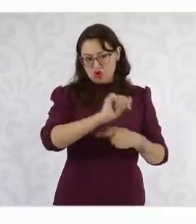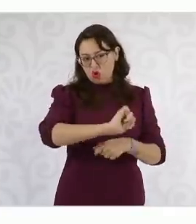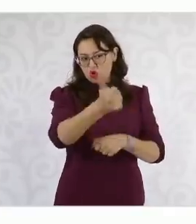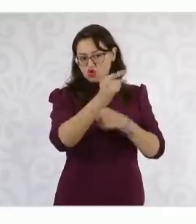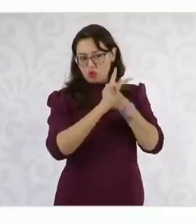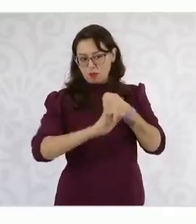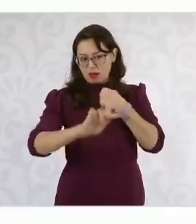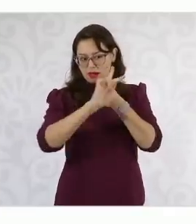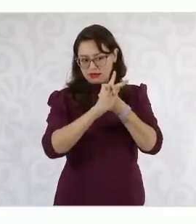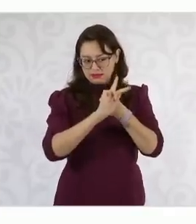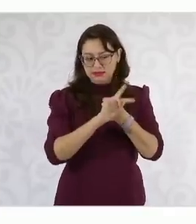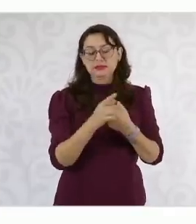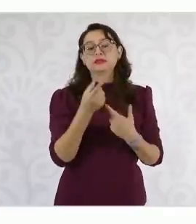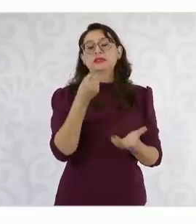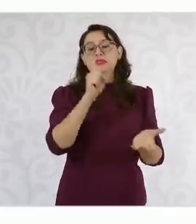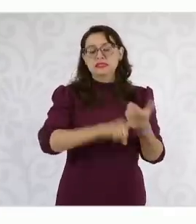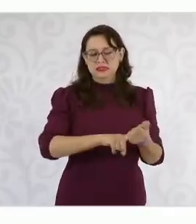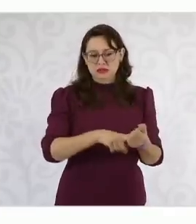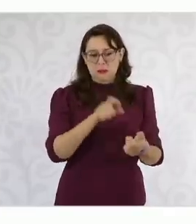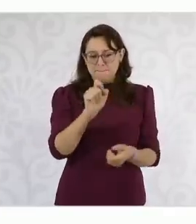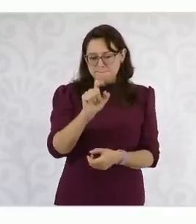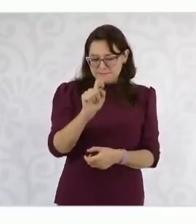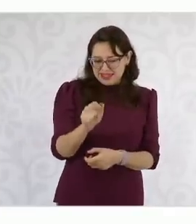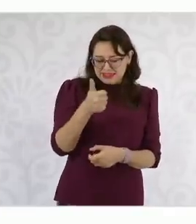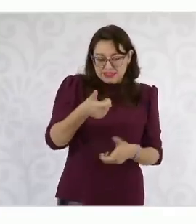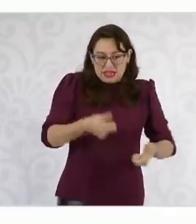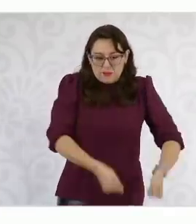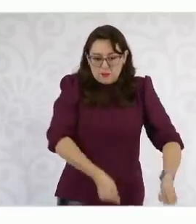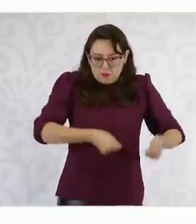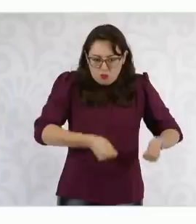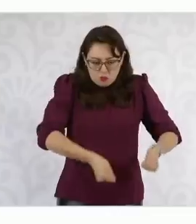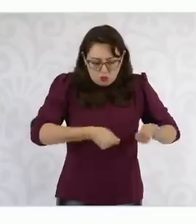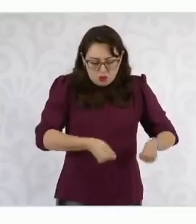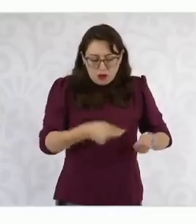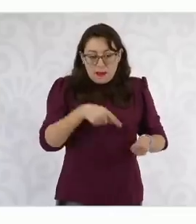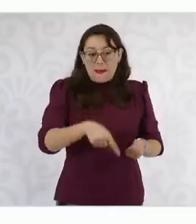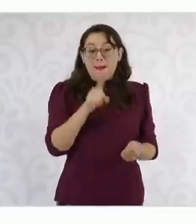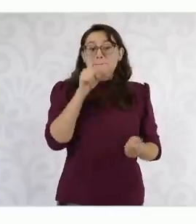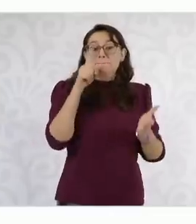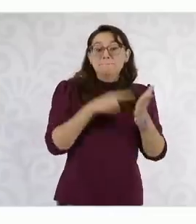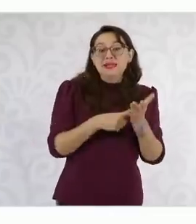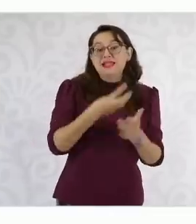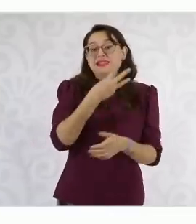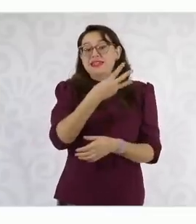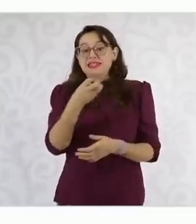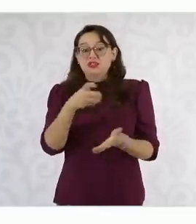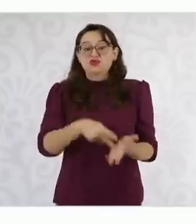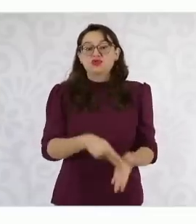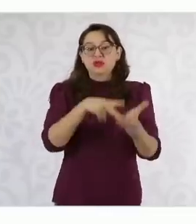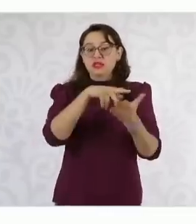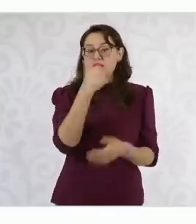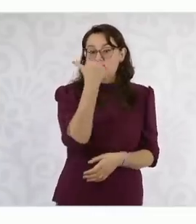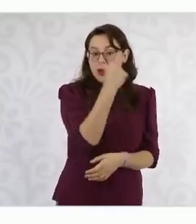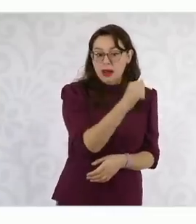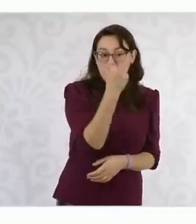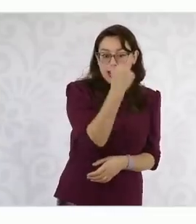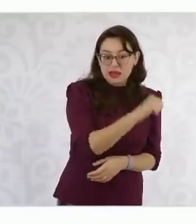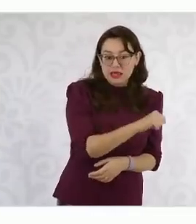se aseguraron 26 bultos con un peso aproximado de 1300 kg de cocaína y una radiobaliza este